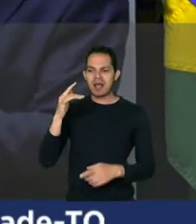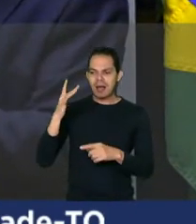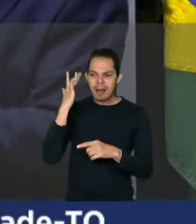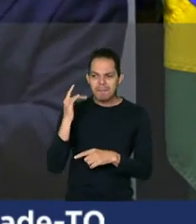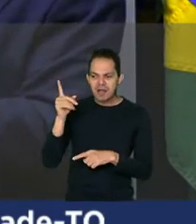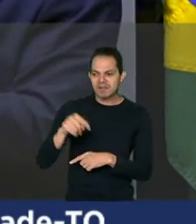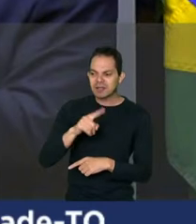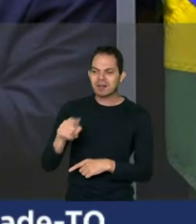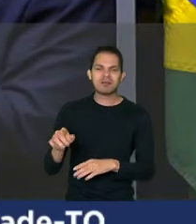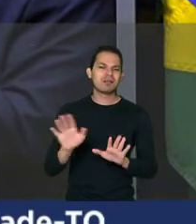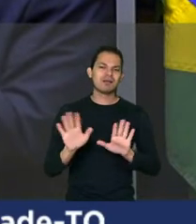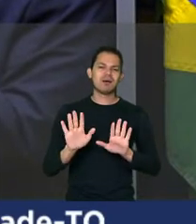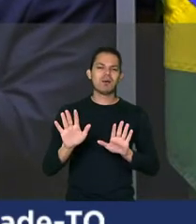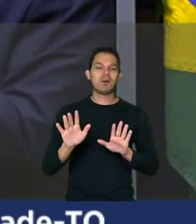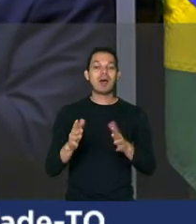APENAS DE DIZER QUE VAI VETAR AMANHÃ, MAS DE NOS AJUDAR